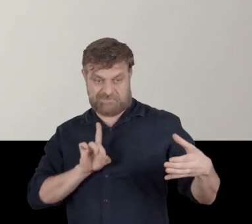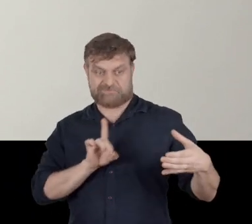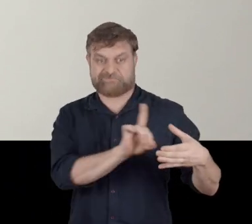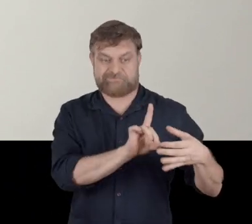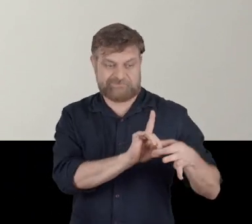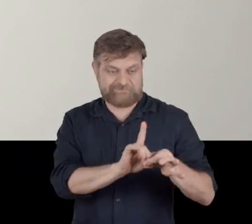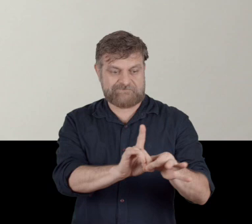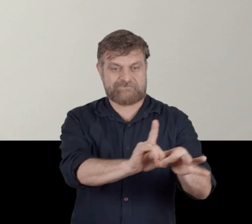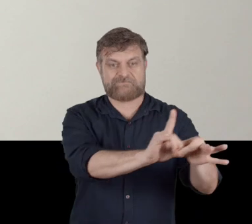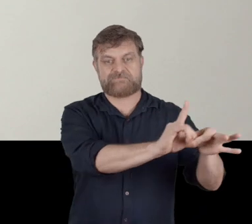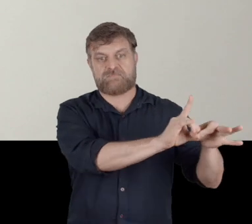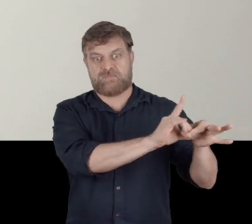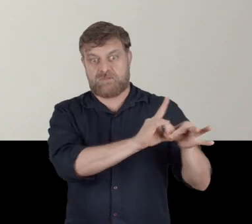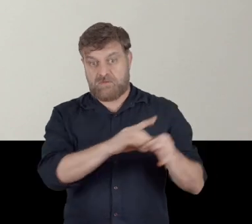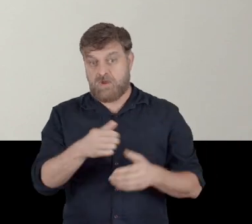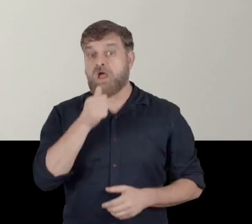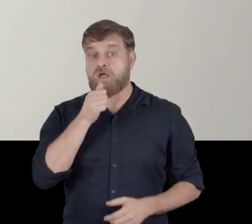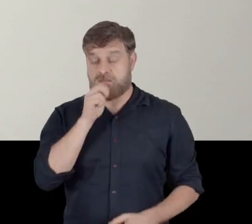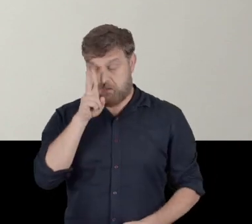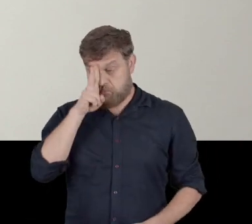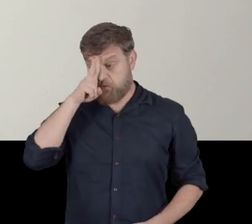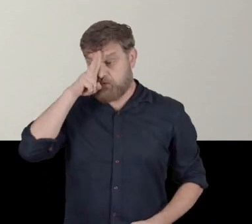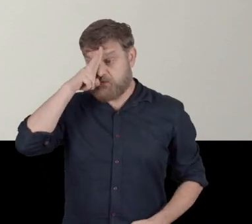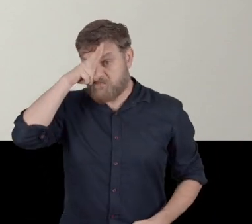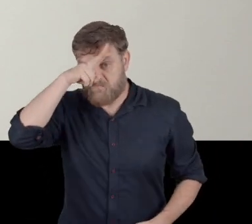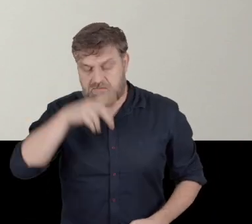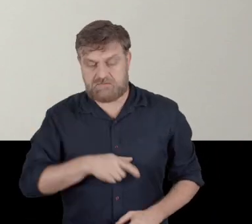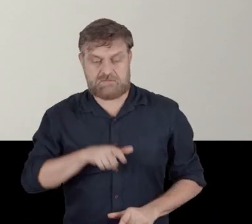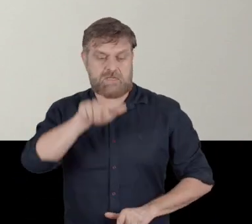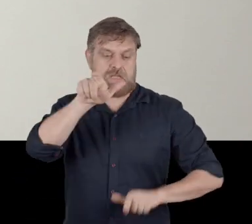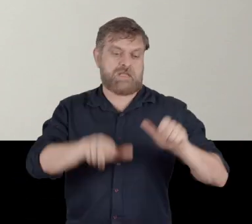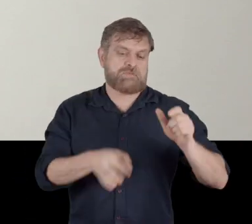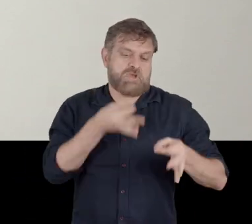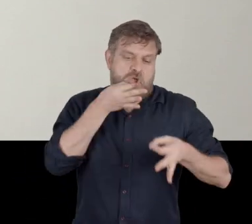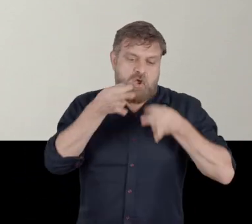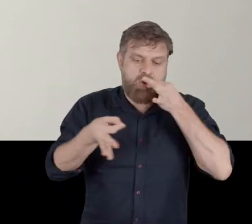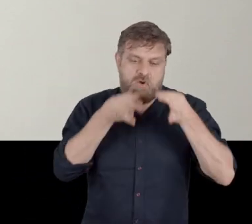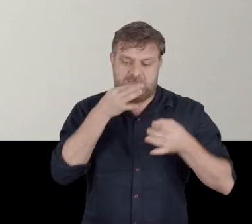Isso é muito forte ainda por mais que as pessoas achem e falem que não.